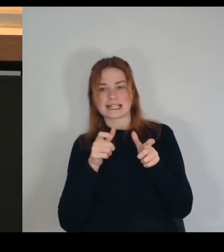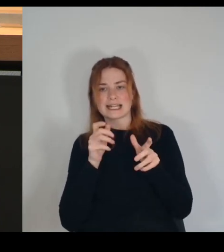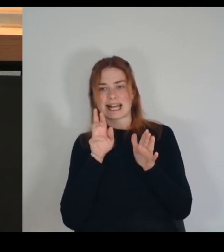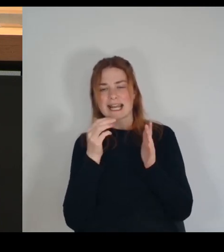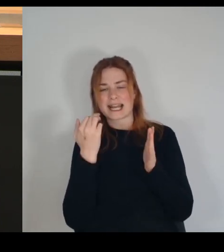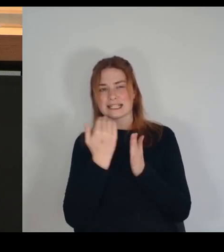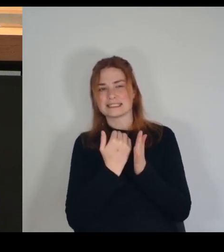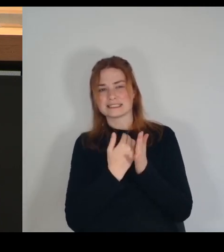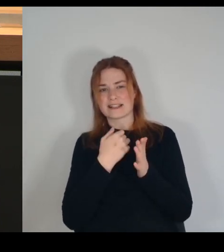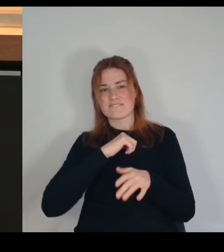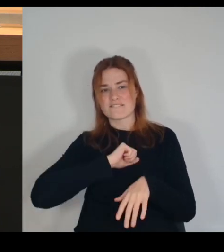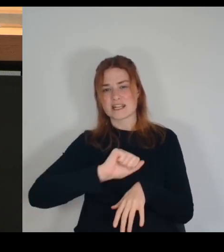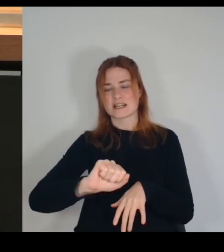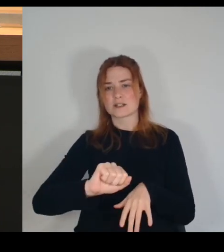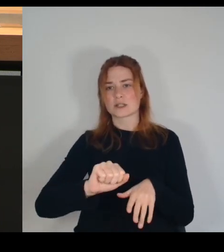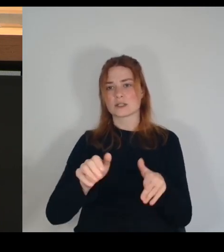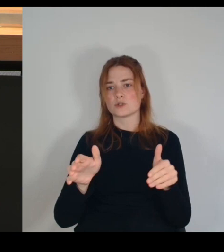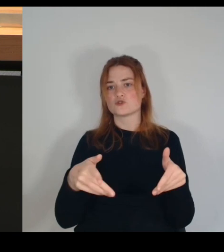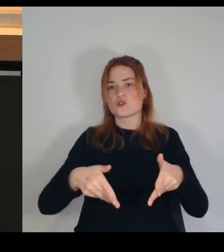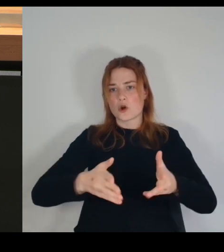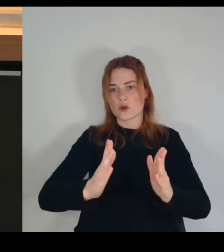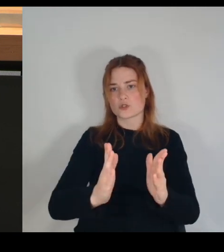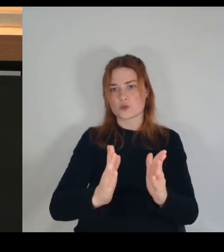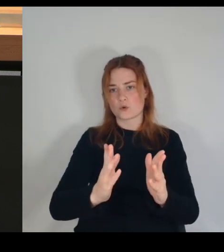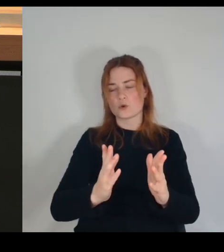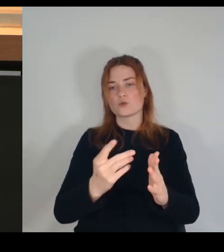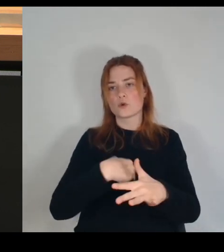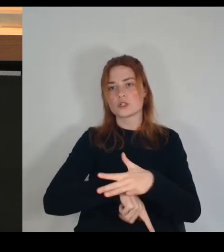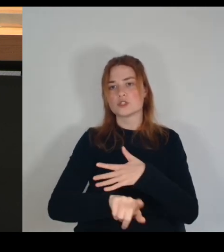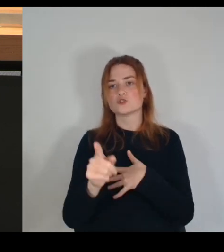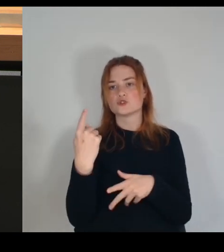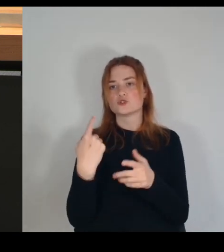Wer die Massenmigration mit Duldung der Bundesregierung kritisiert,